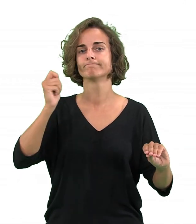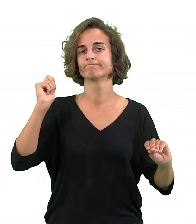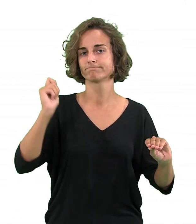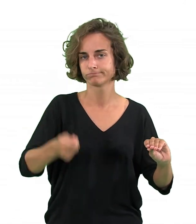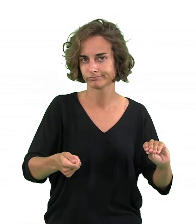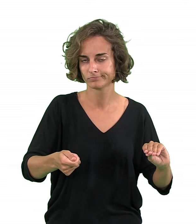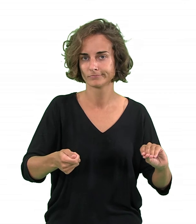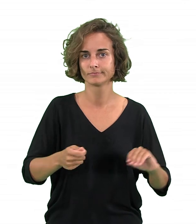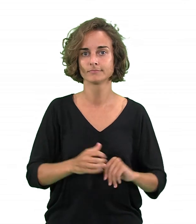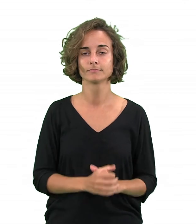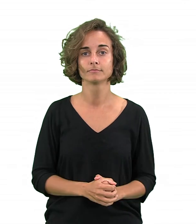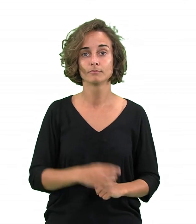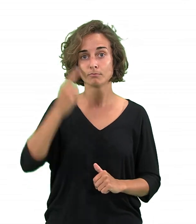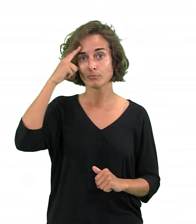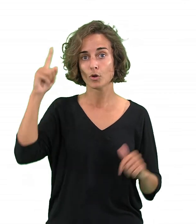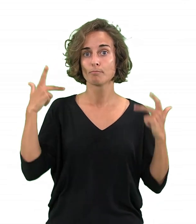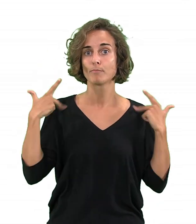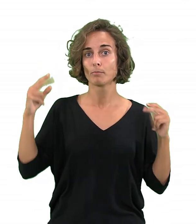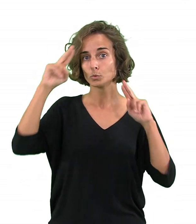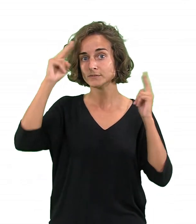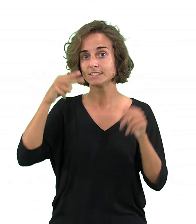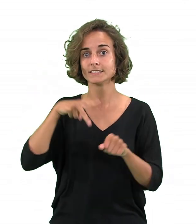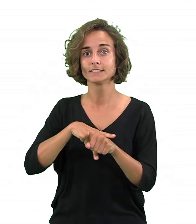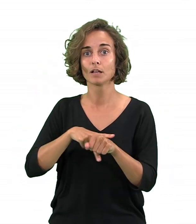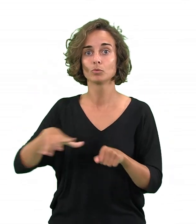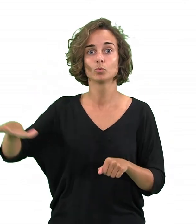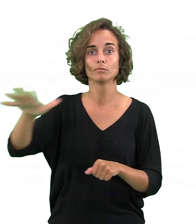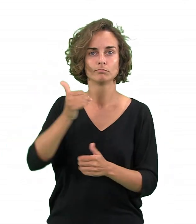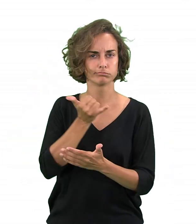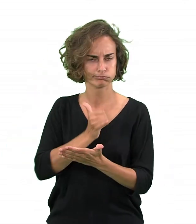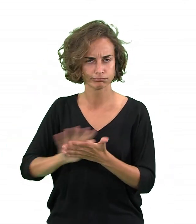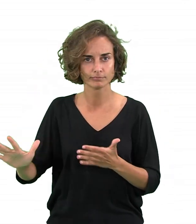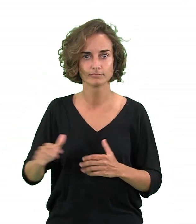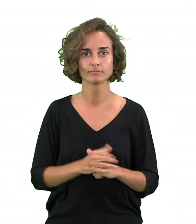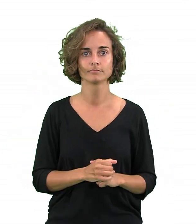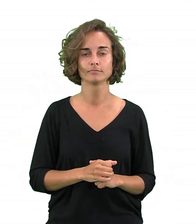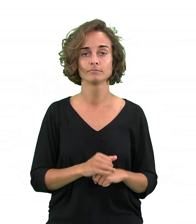Il aussi possible de payer sur place en liquide. L'entrée est gratuite pour les membres du personnel de l'école Sainte-Marie à Namur